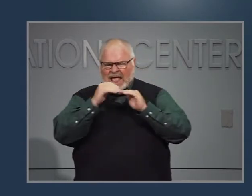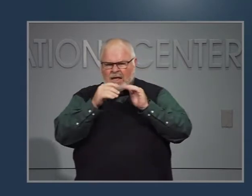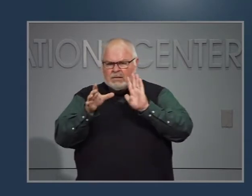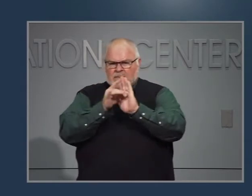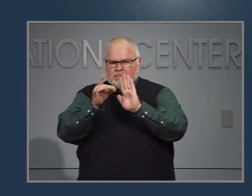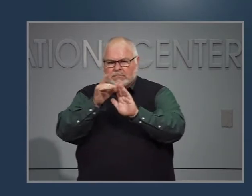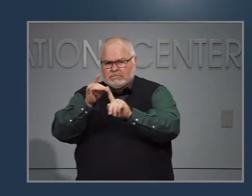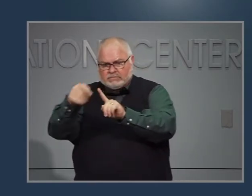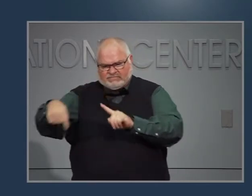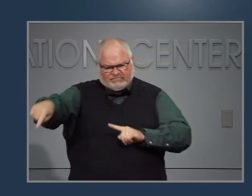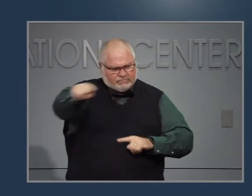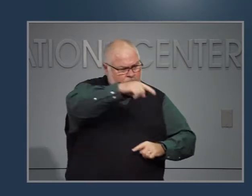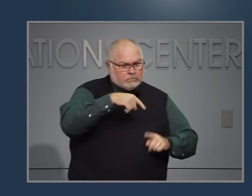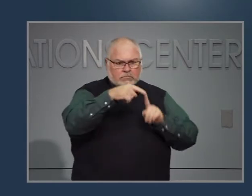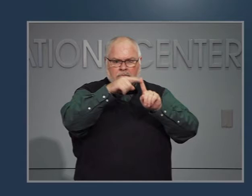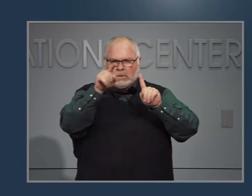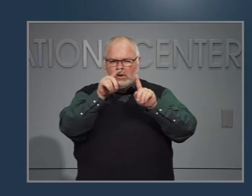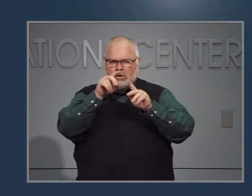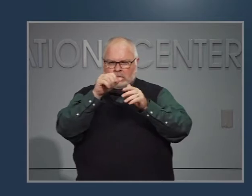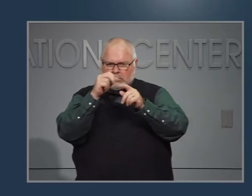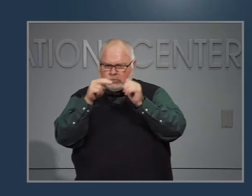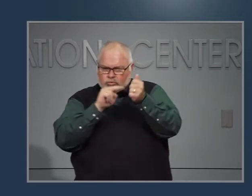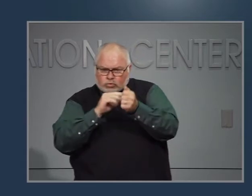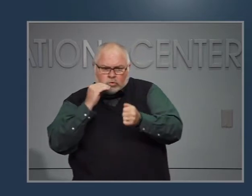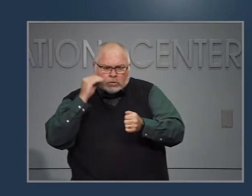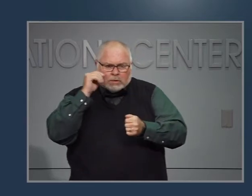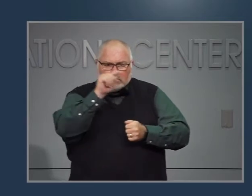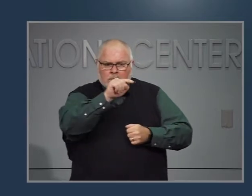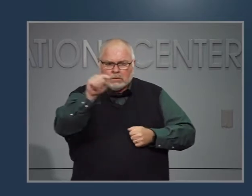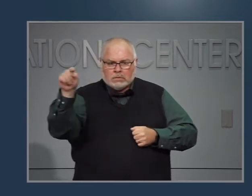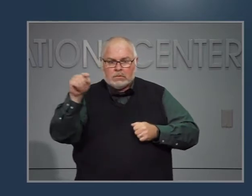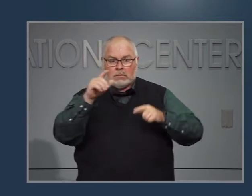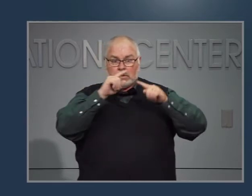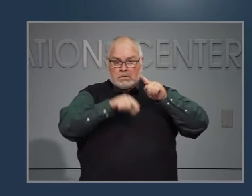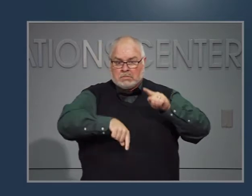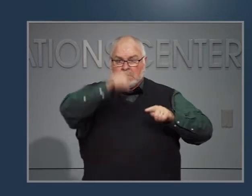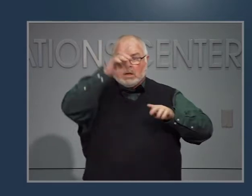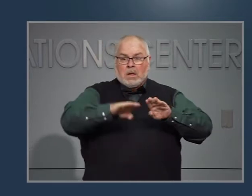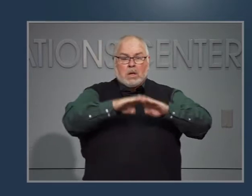Por un a vez, pero tenía una instalación en particular las barras muestra el número de